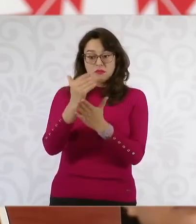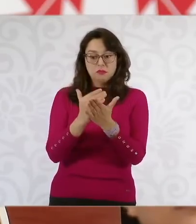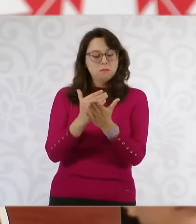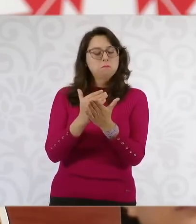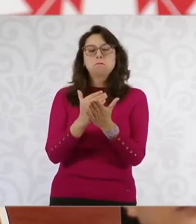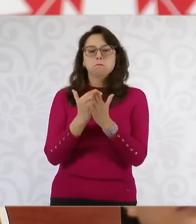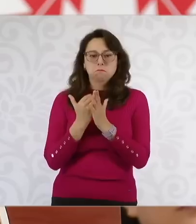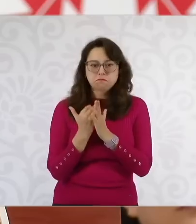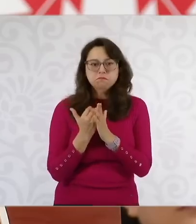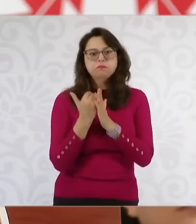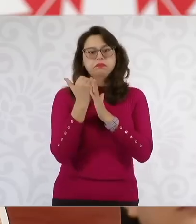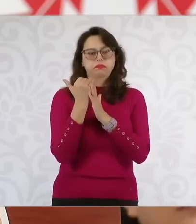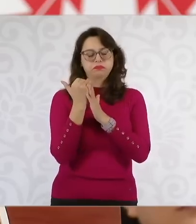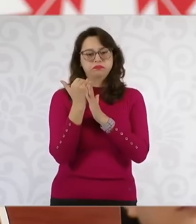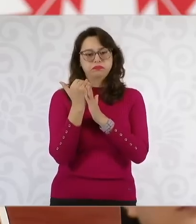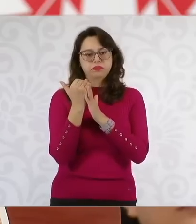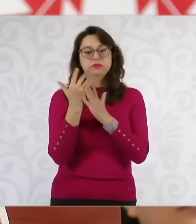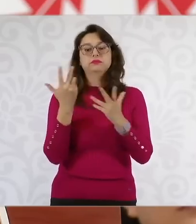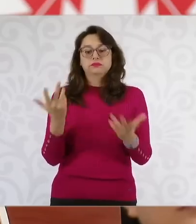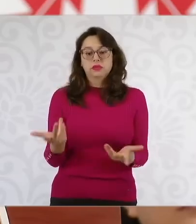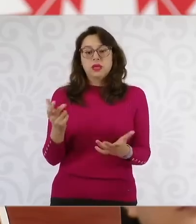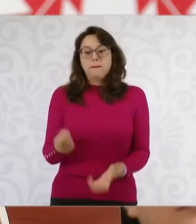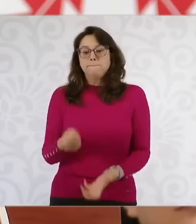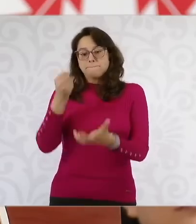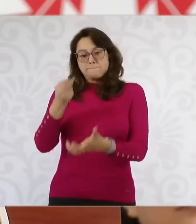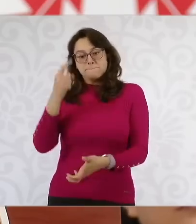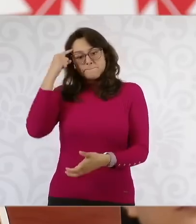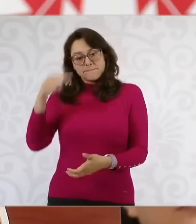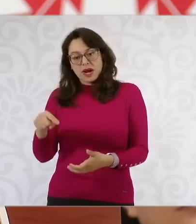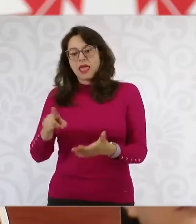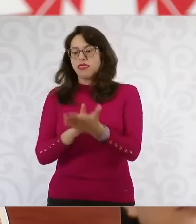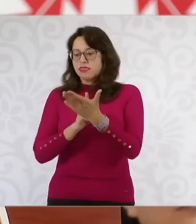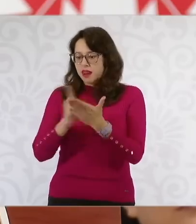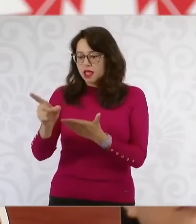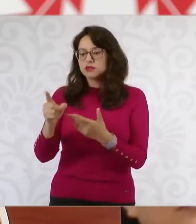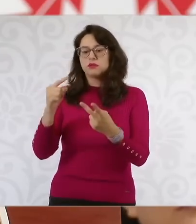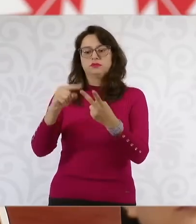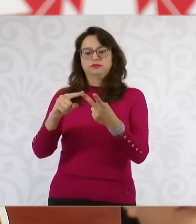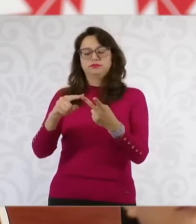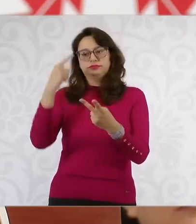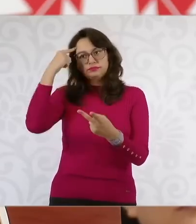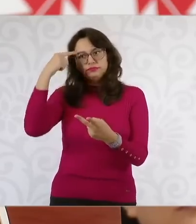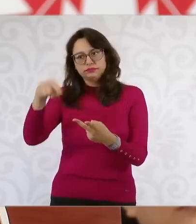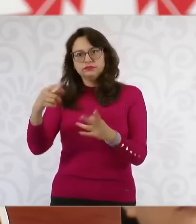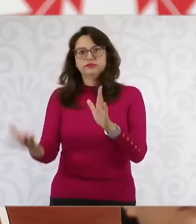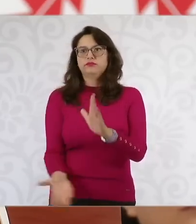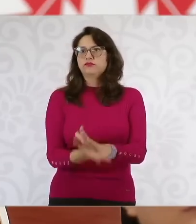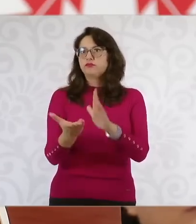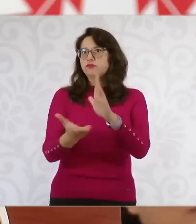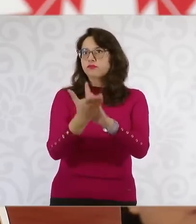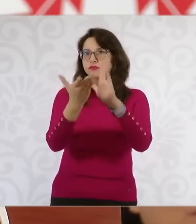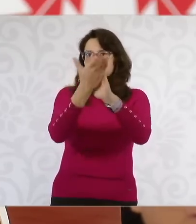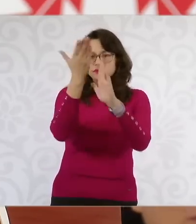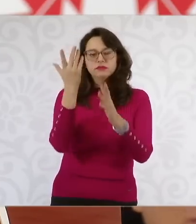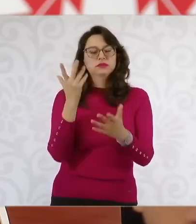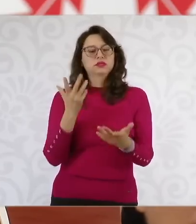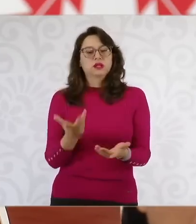derechos y va a haber recursos para obras públicas en abril este periodo es todavía